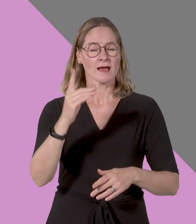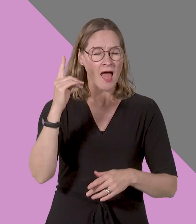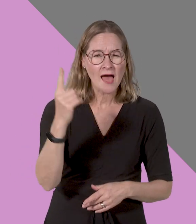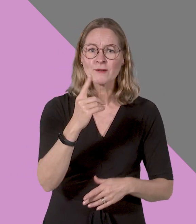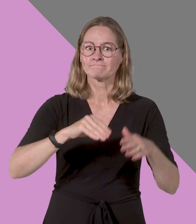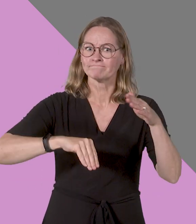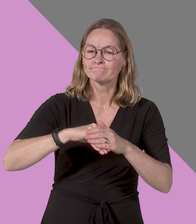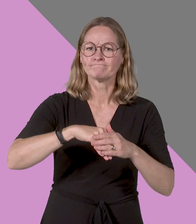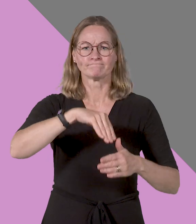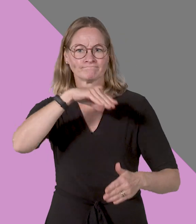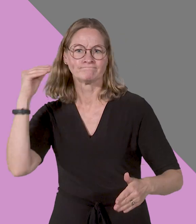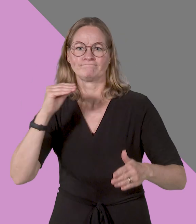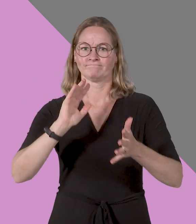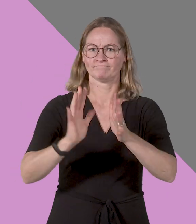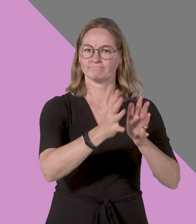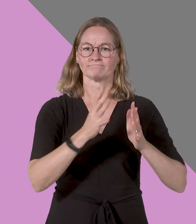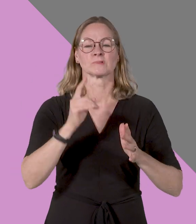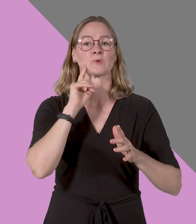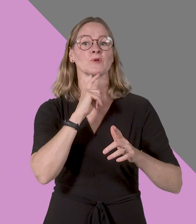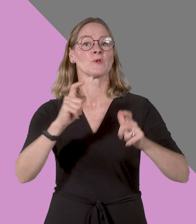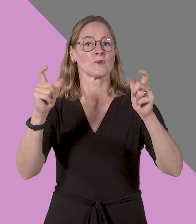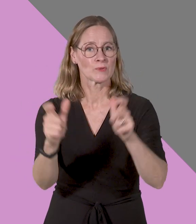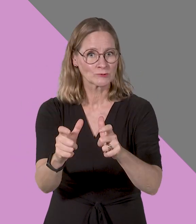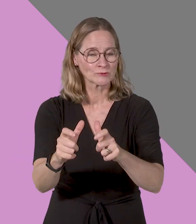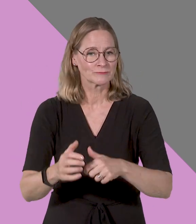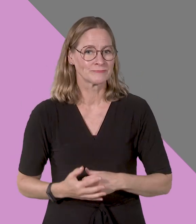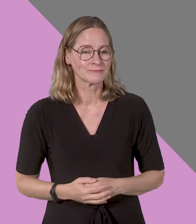on ainoa täysin ruotsinkielinen kuurojen yhdistys?